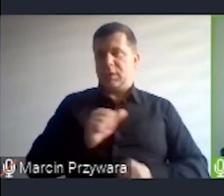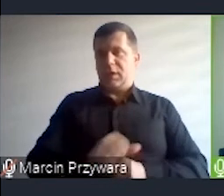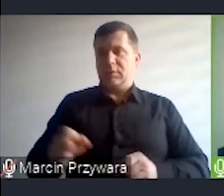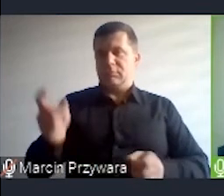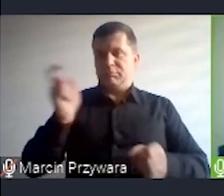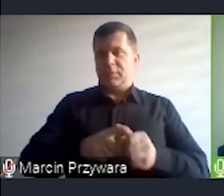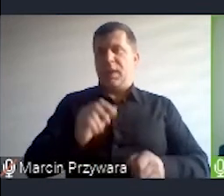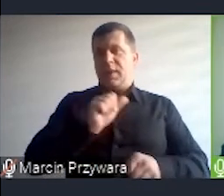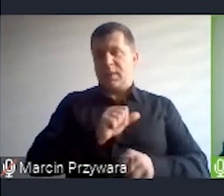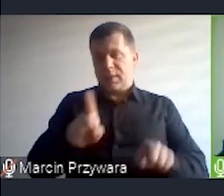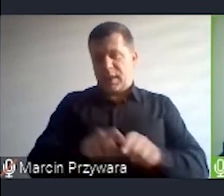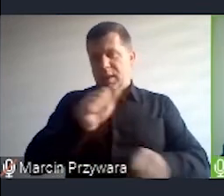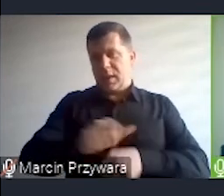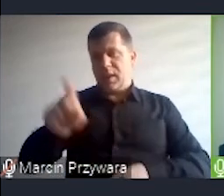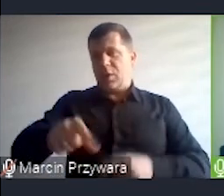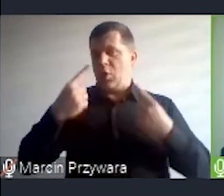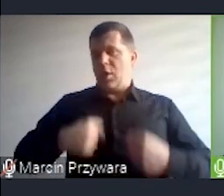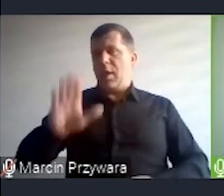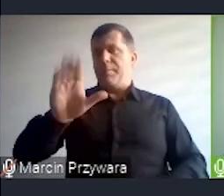są beneficjenci projektów inwestycyjnych,